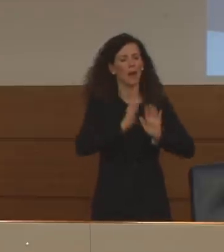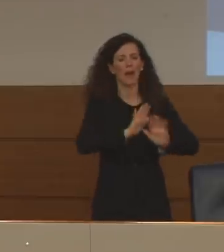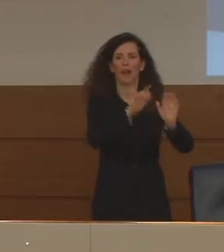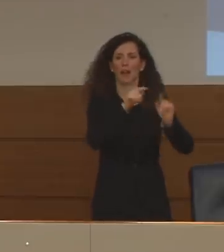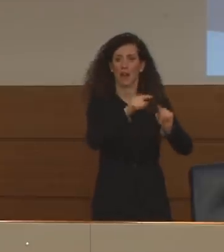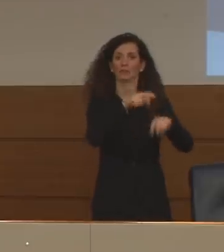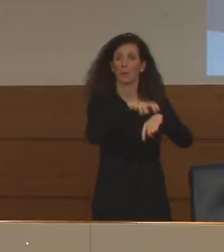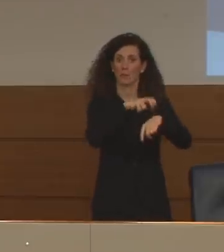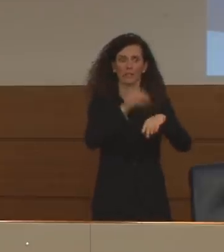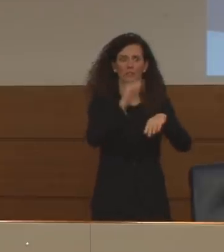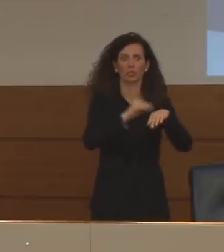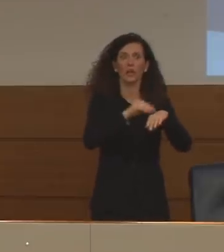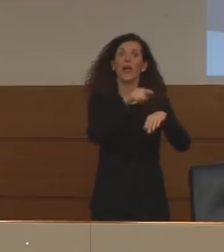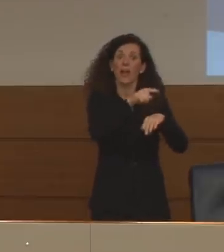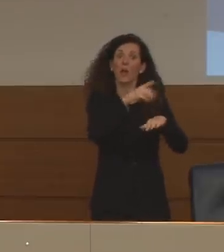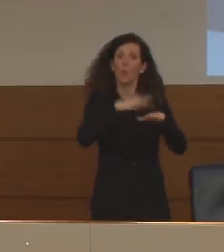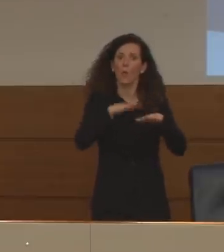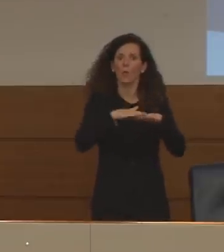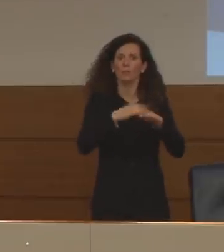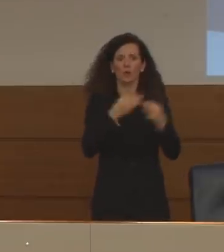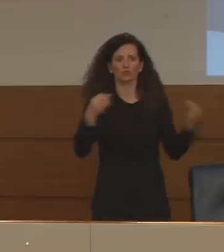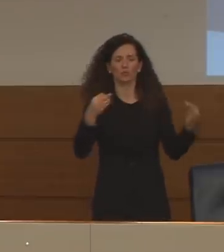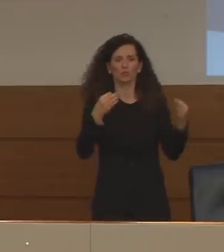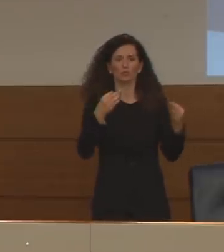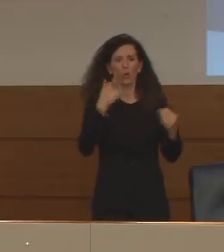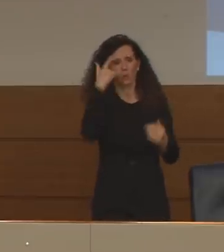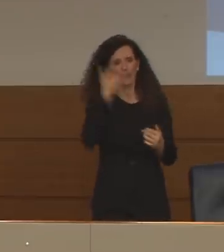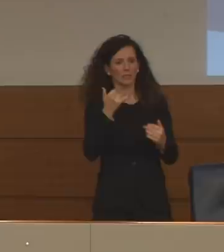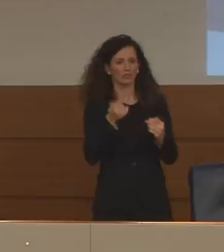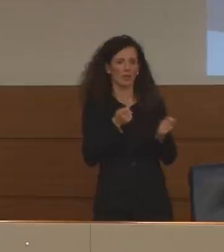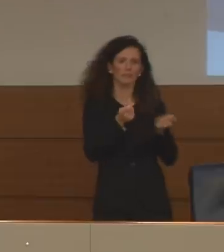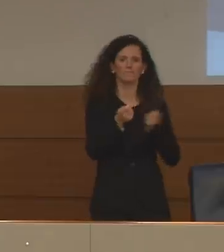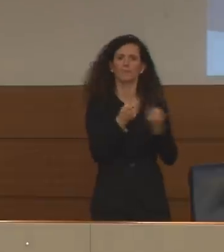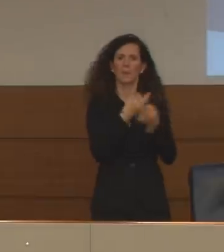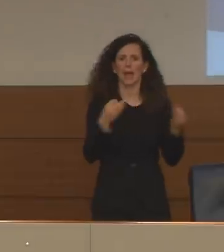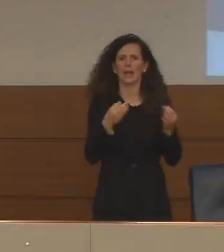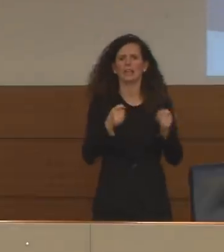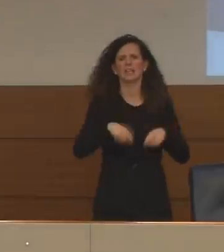un uso intelligente, riusare i guanti e un non senso, usare la mascherina quando